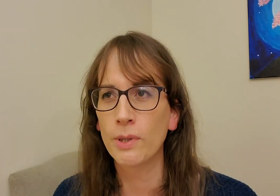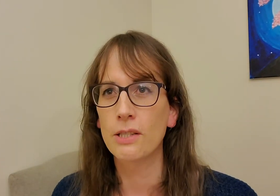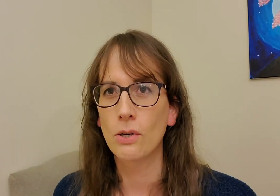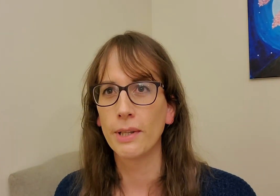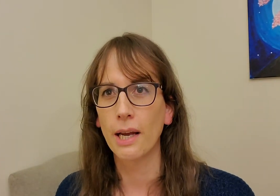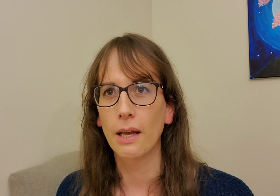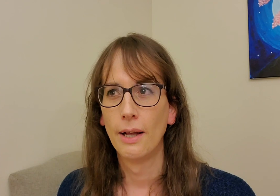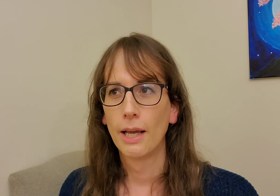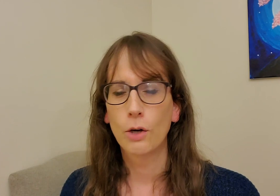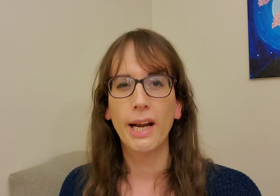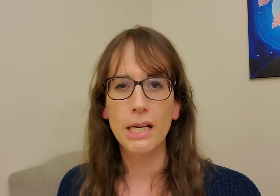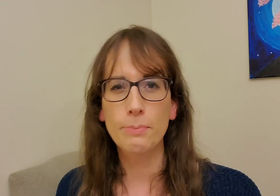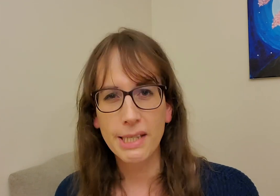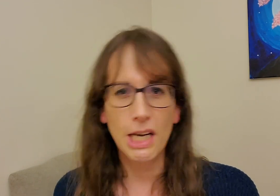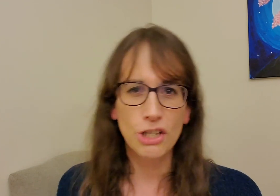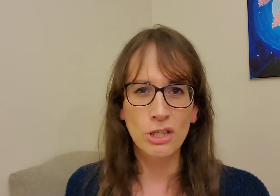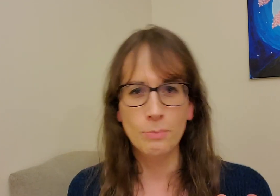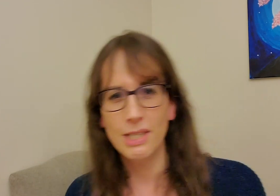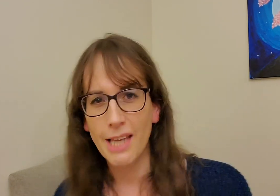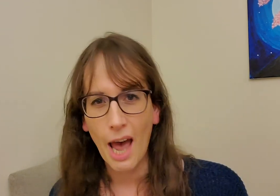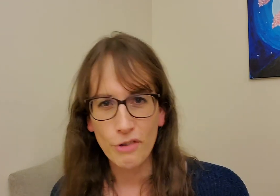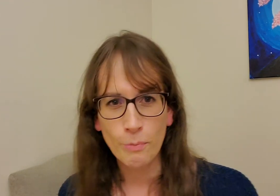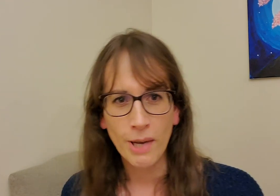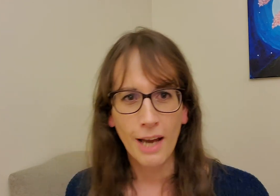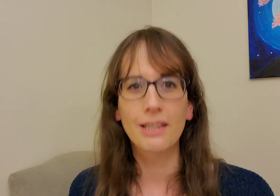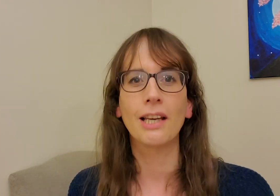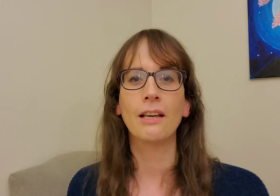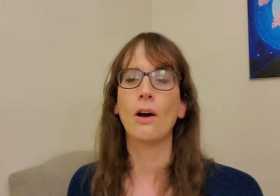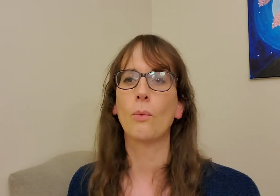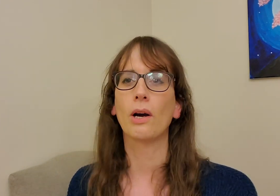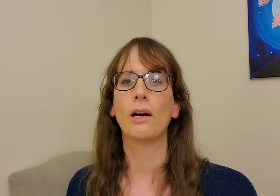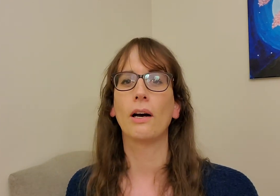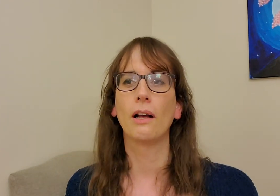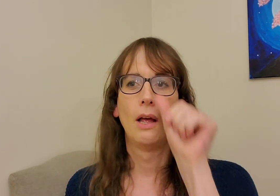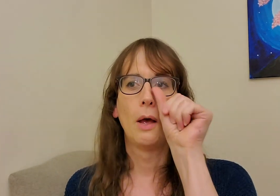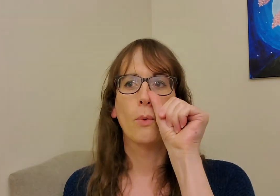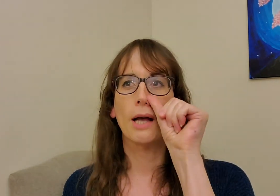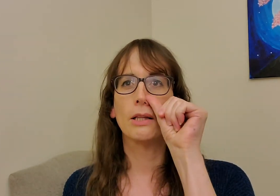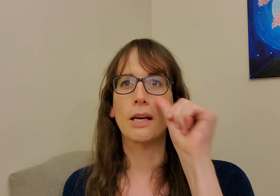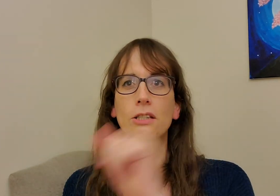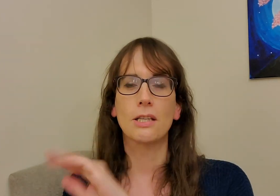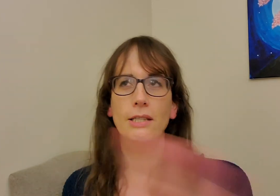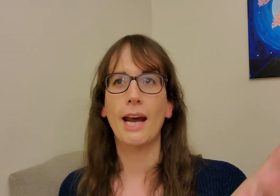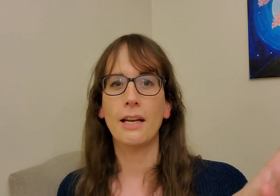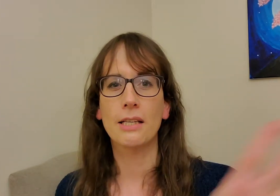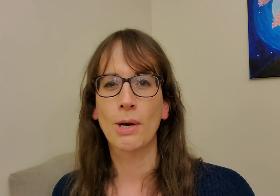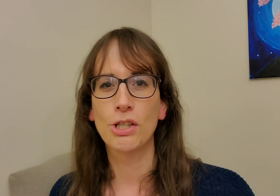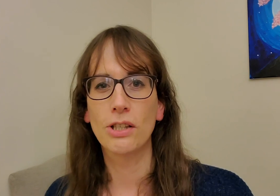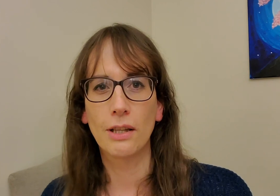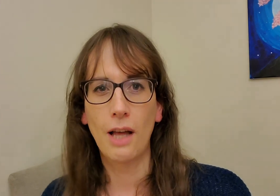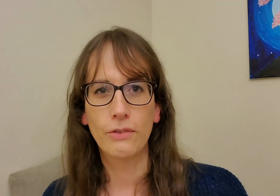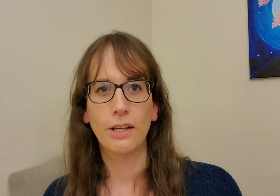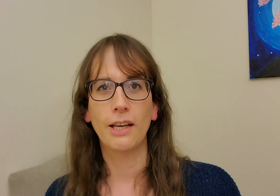Estoy haciendo todo esto como con grandes expectativas algo como la Sra. Havisham, donde miro a la sociedad como mis hijos amados